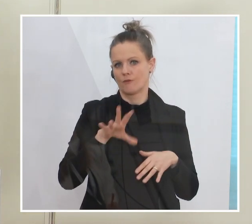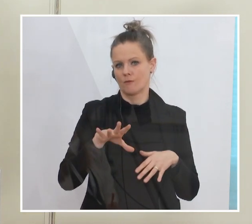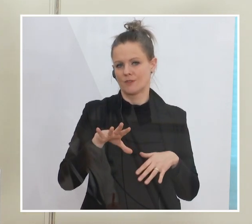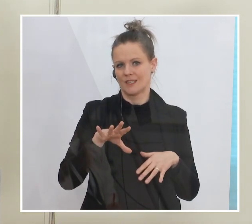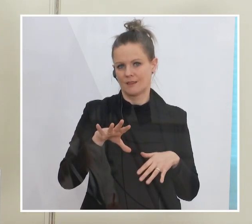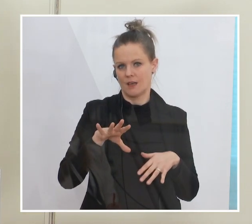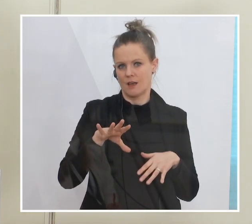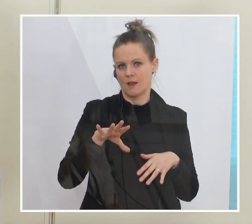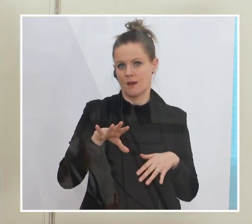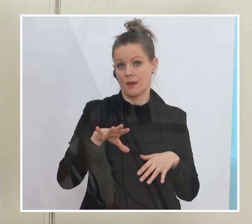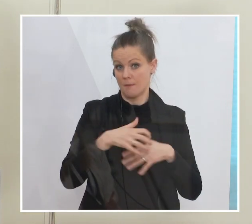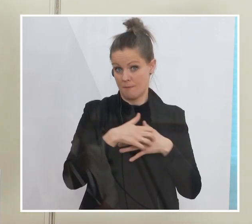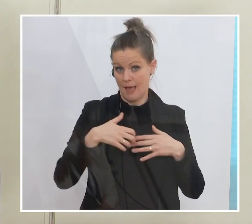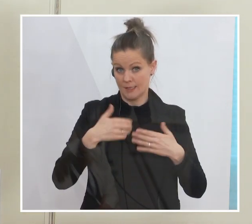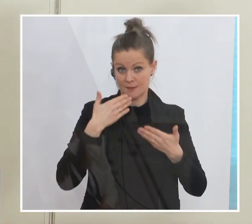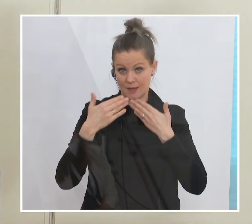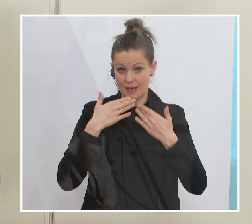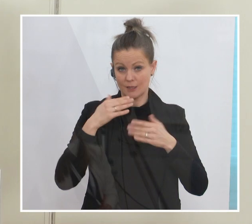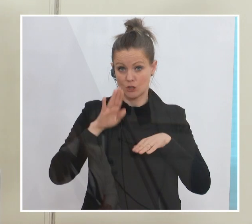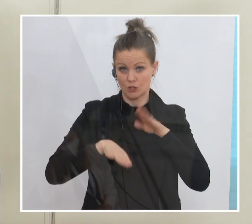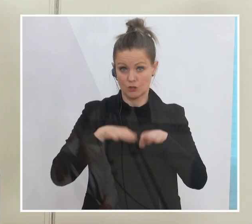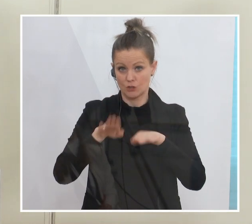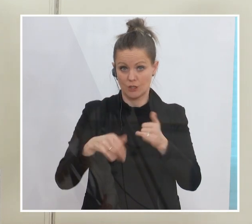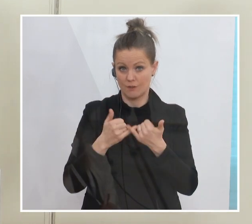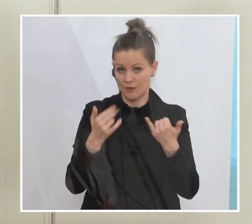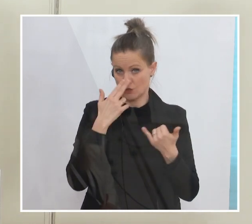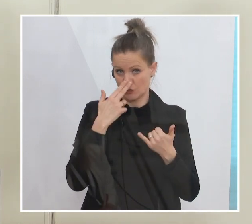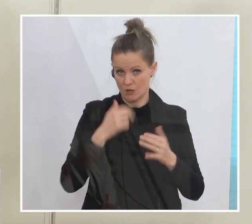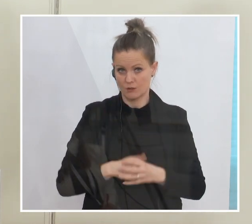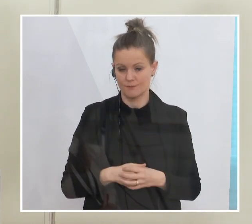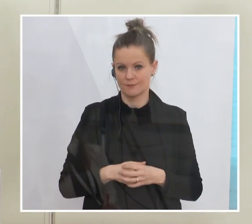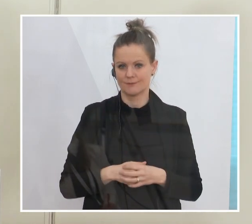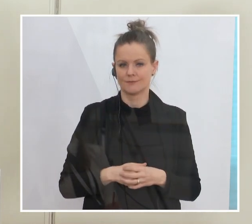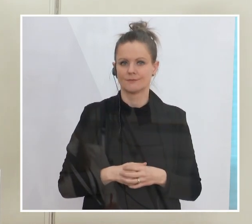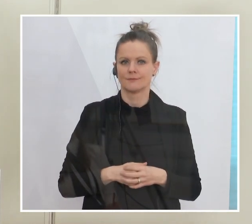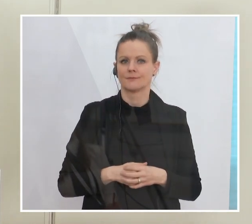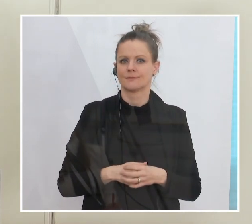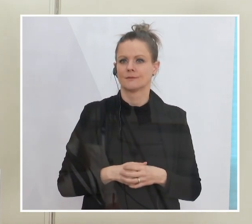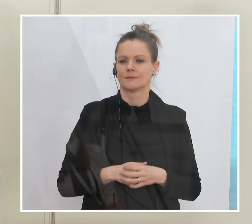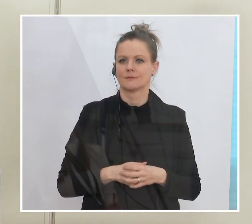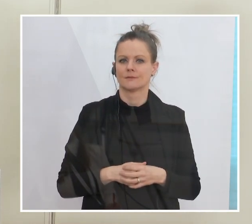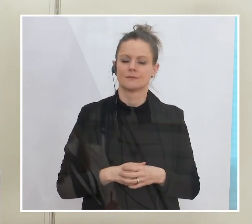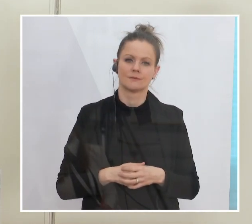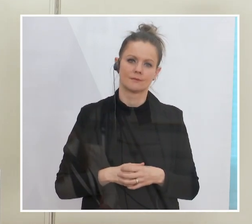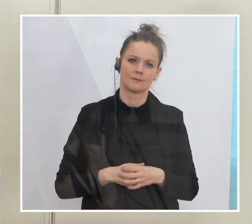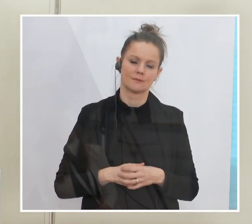was hier weitere Schritte sind. Aber daraus aus den Förderungen, die wir jetzt hier verkündet